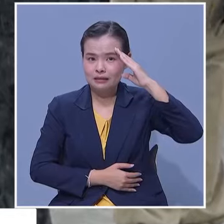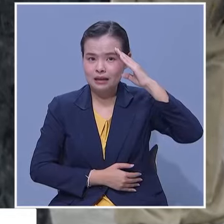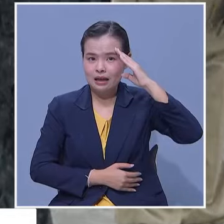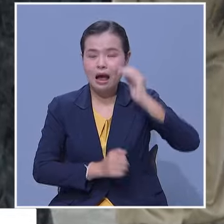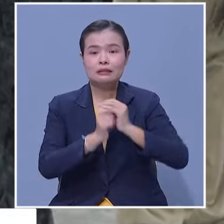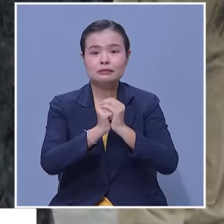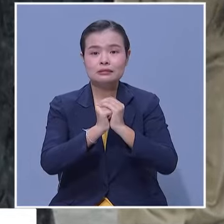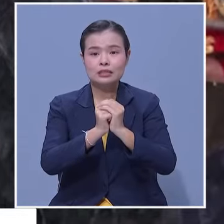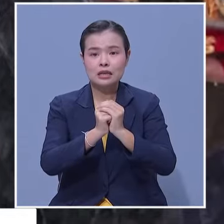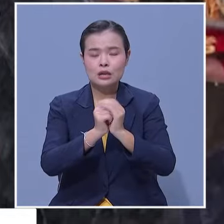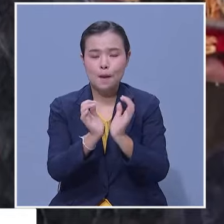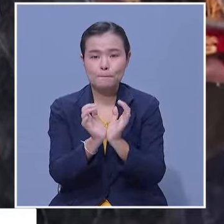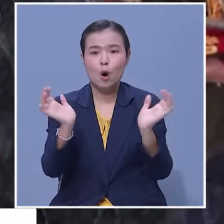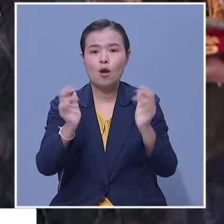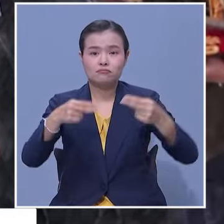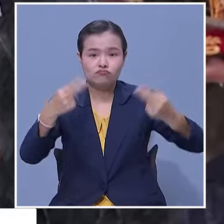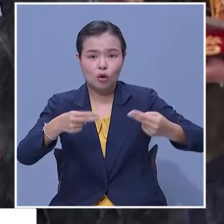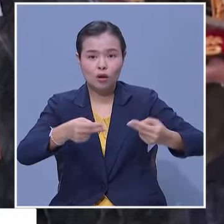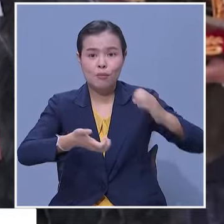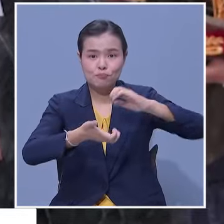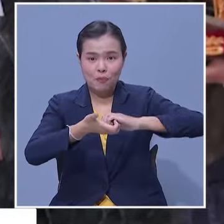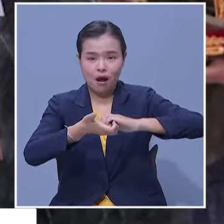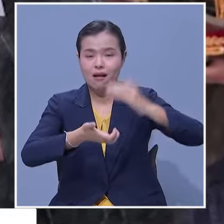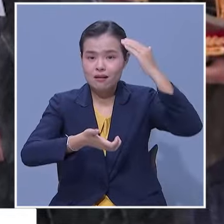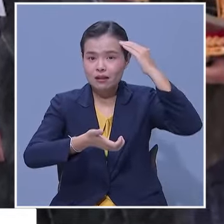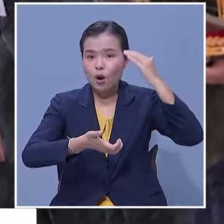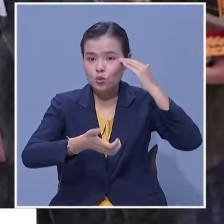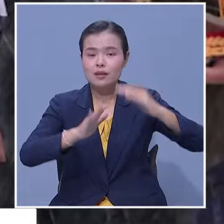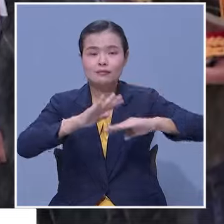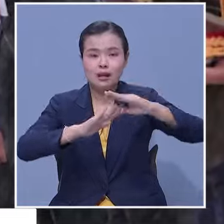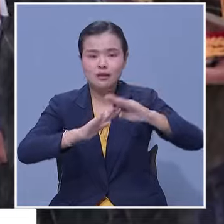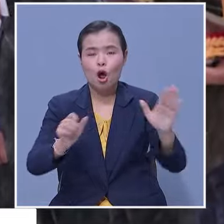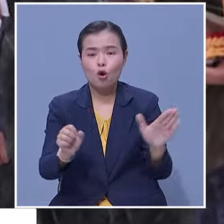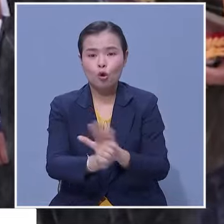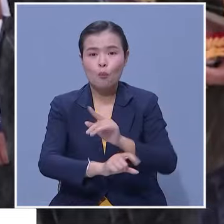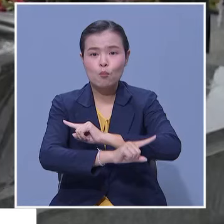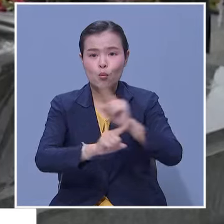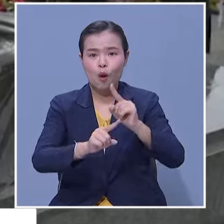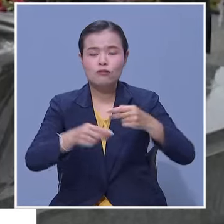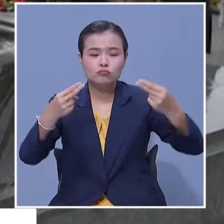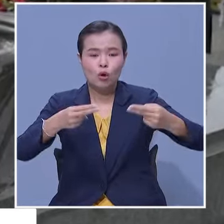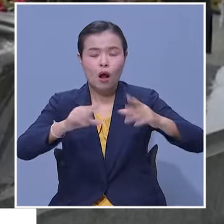ร่วมต่อสู้กับเกาหลีเหนือเรื่องในโอกาส รำลึกถึงวันครบรอบการลงนามสงบสึกในสงคราม